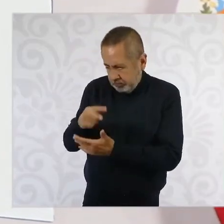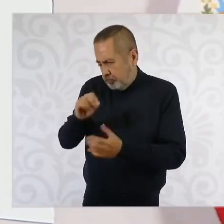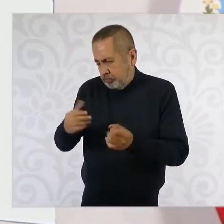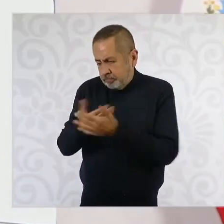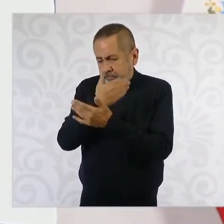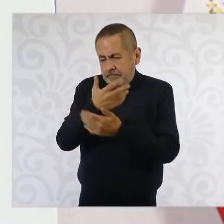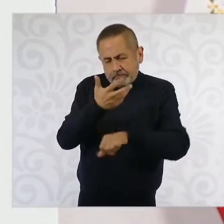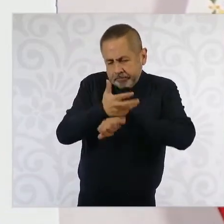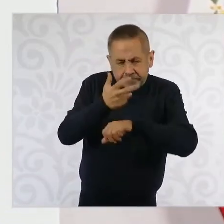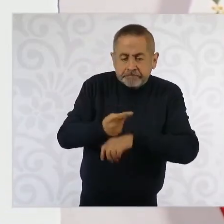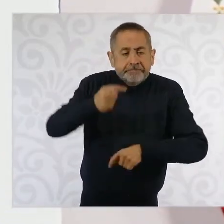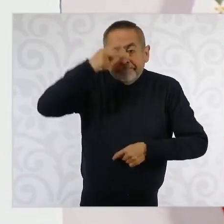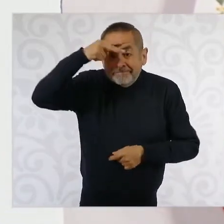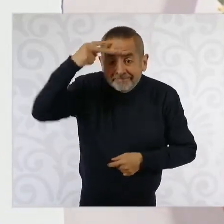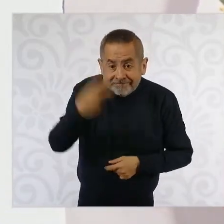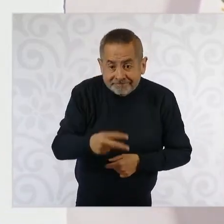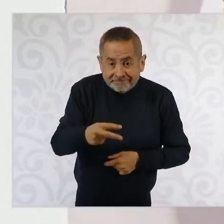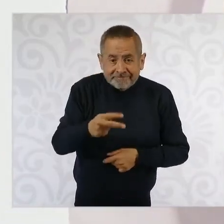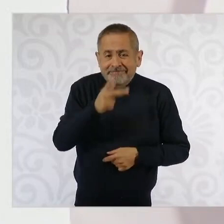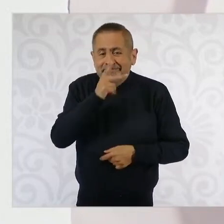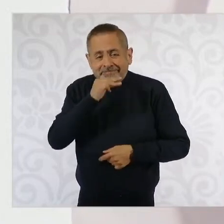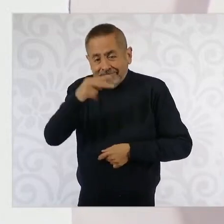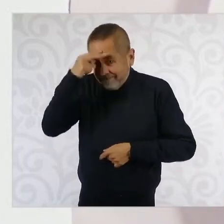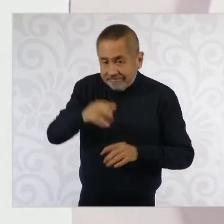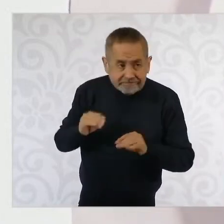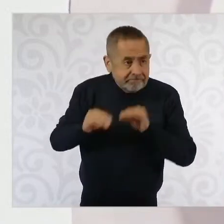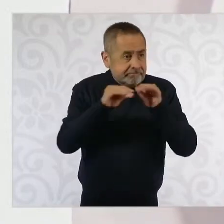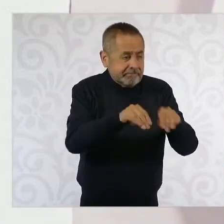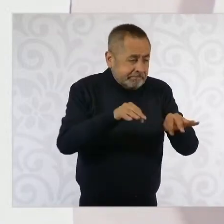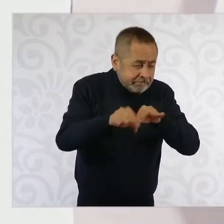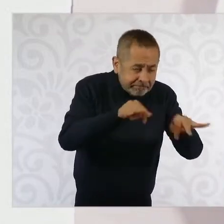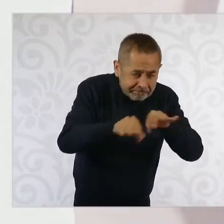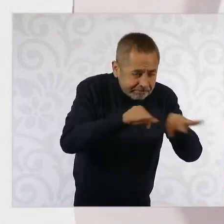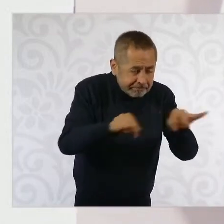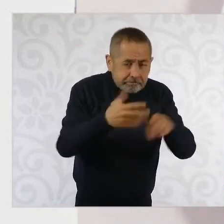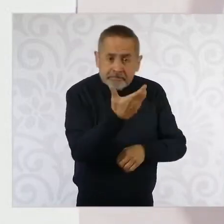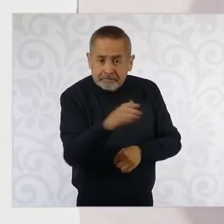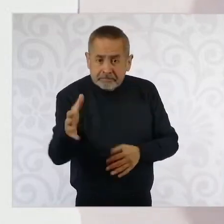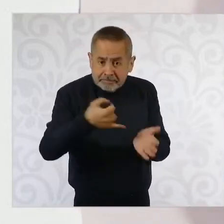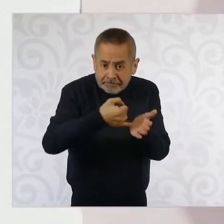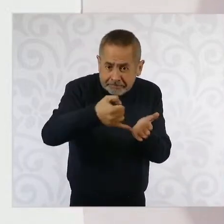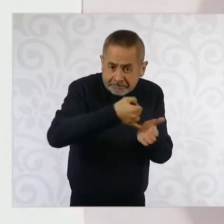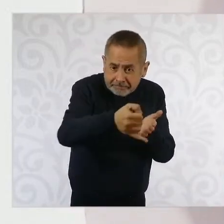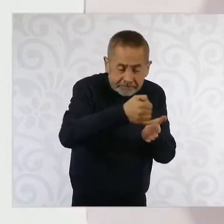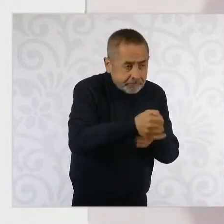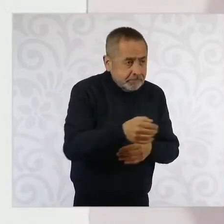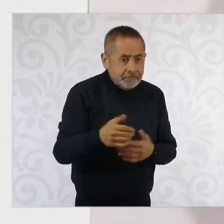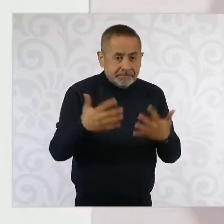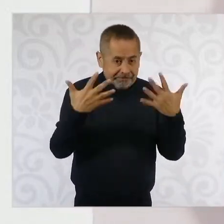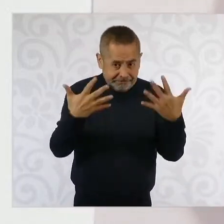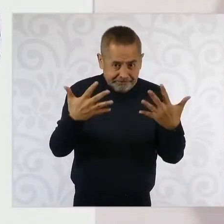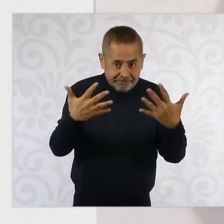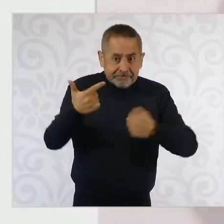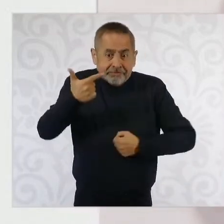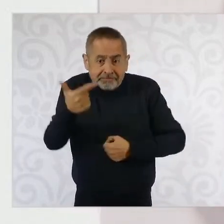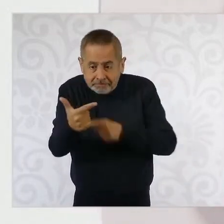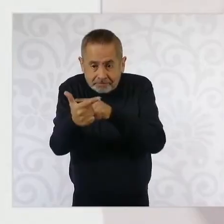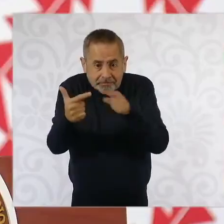Unidos pero son de padres mexicanos son siete de cada 10 Si Esos trabajadores mexicanos no